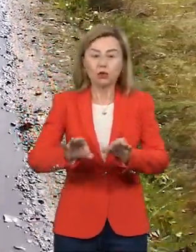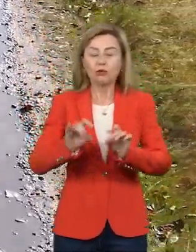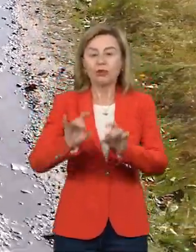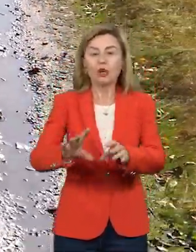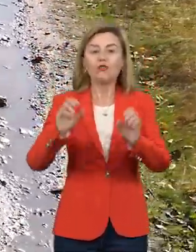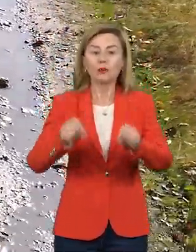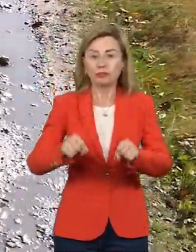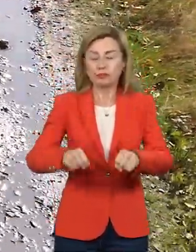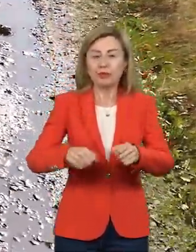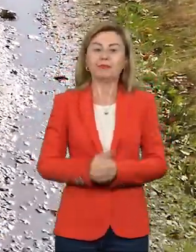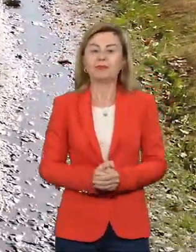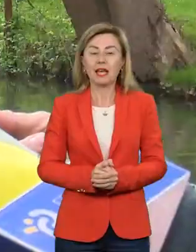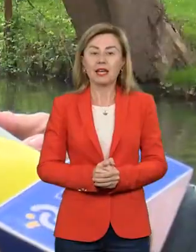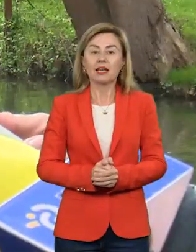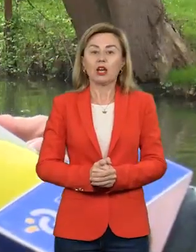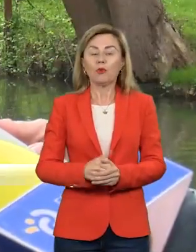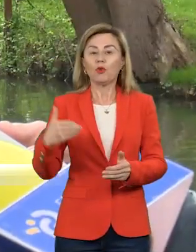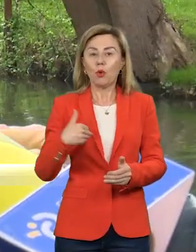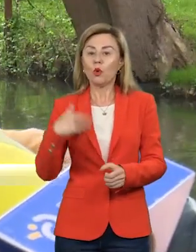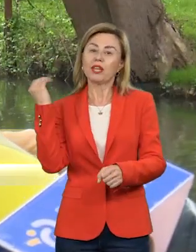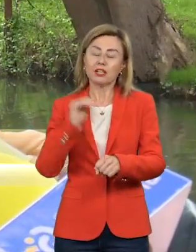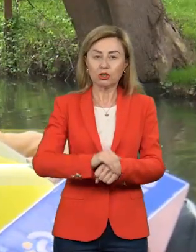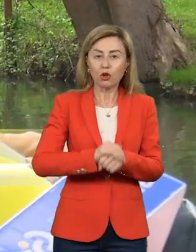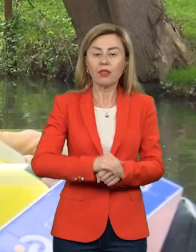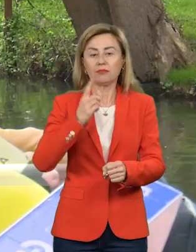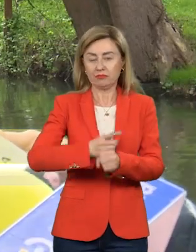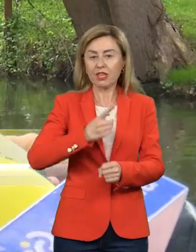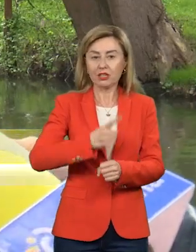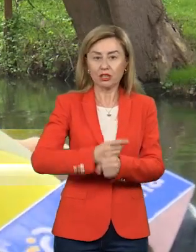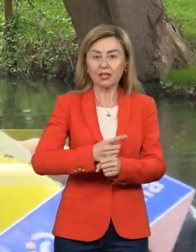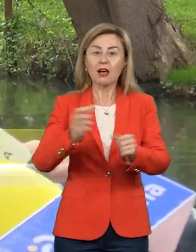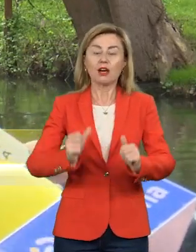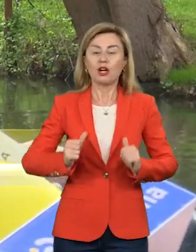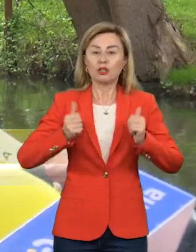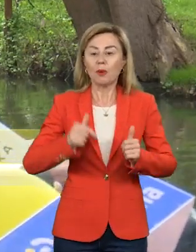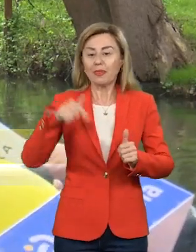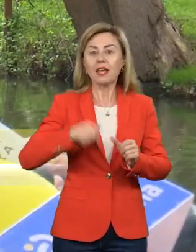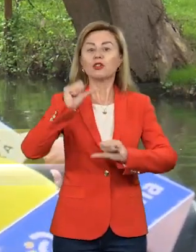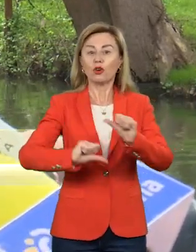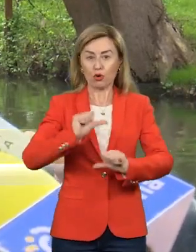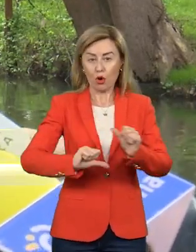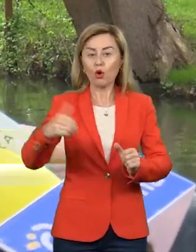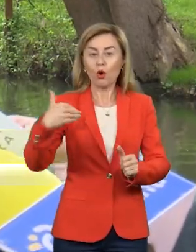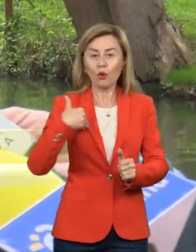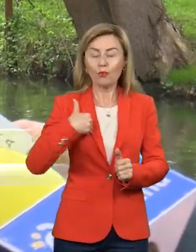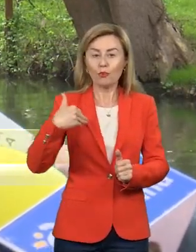Sejmik Województwa Dolnośląskiego przyjął uchwałę, w której ten rok został nazwany